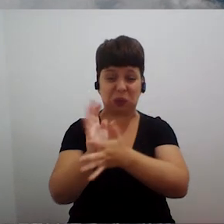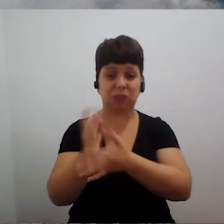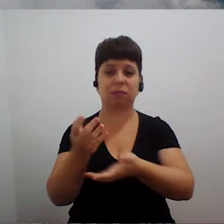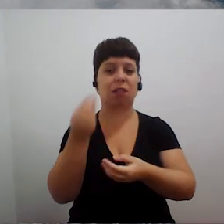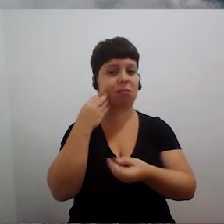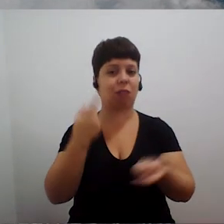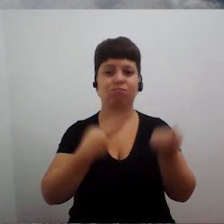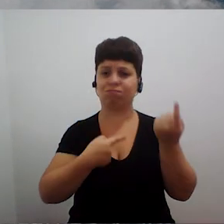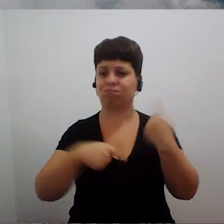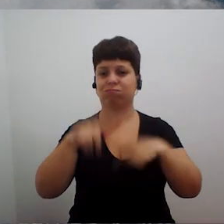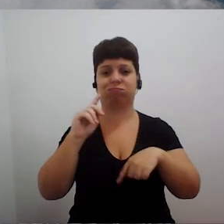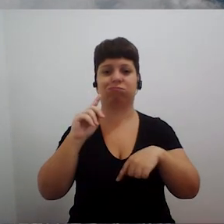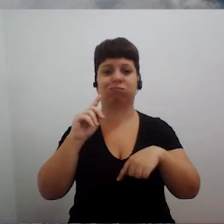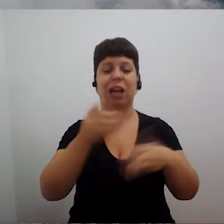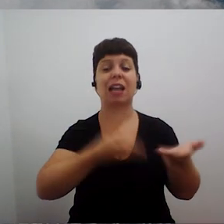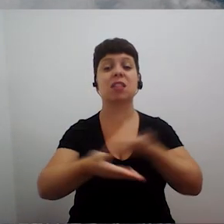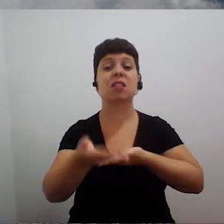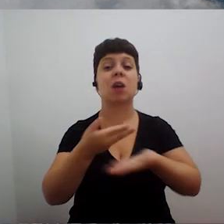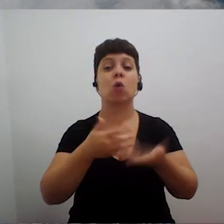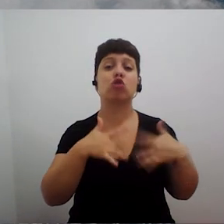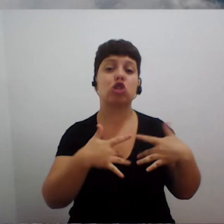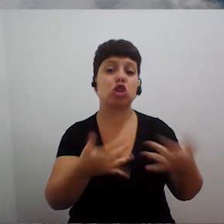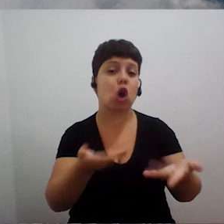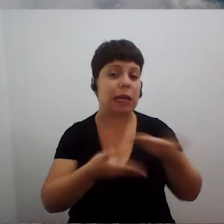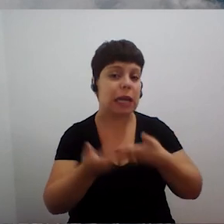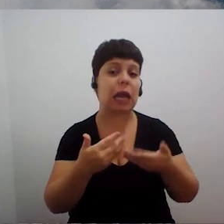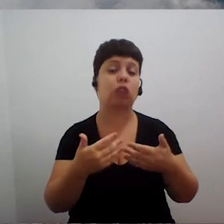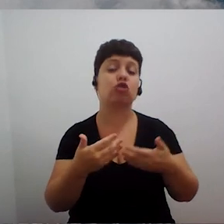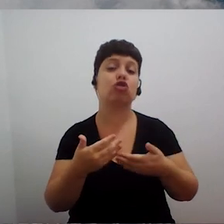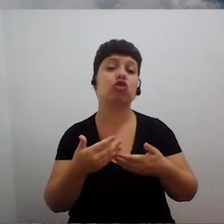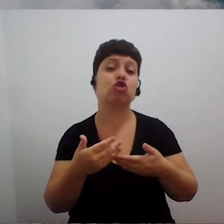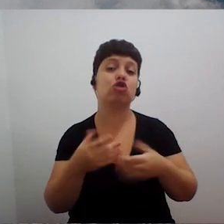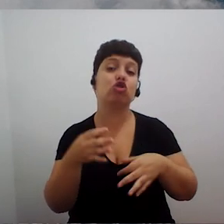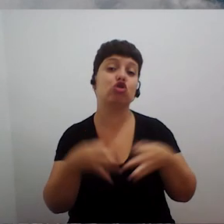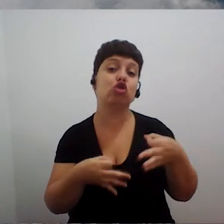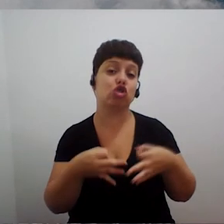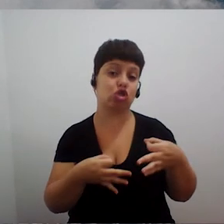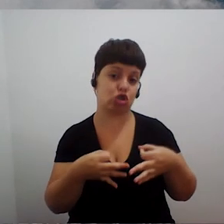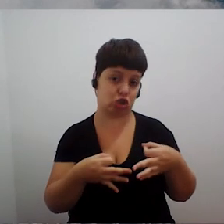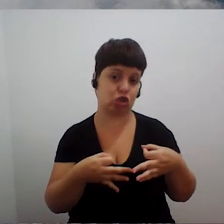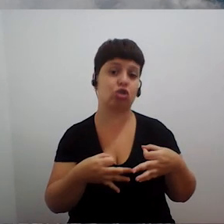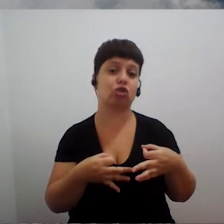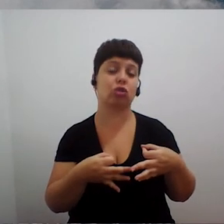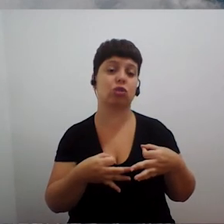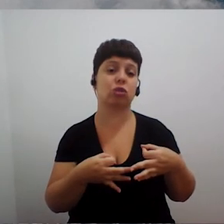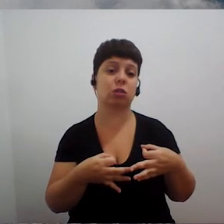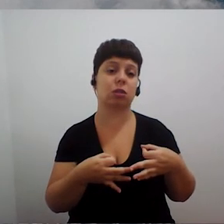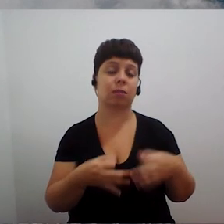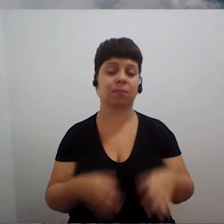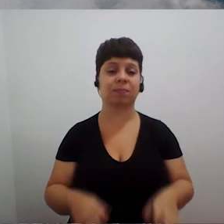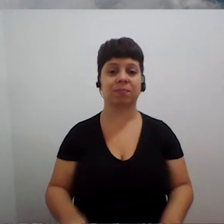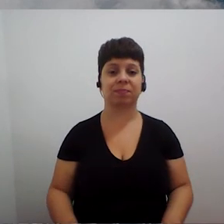relações de justiça e de solidariedade para com com a vida que dali procede para todo o planeta.